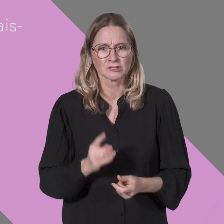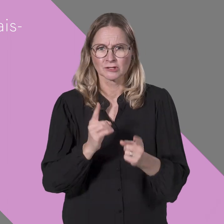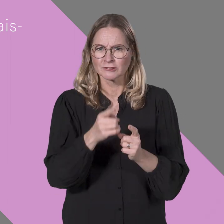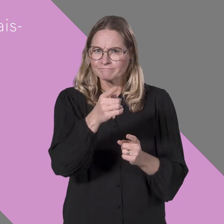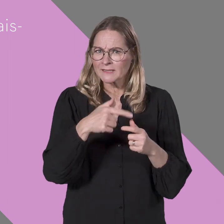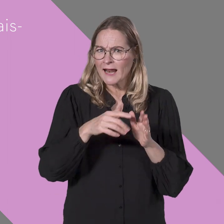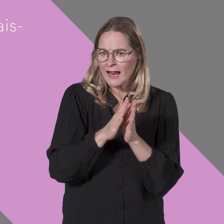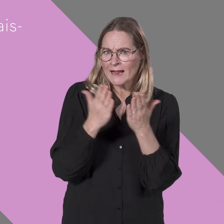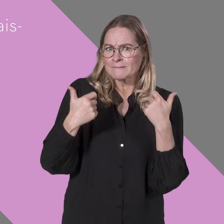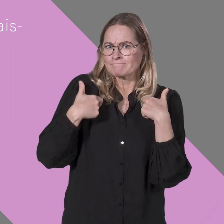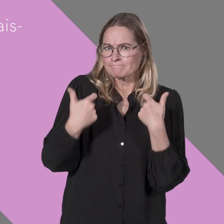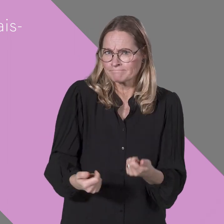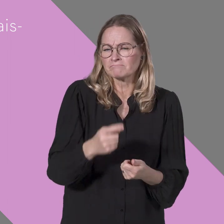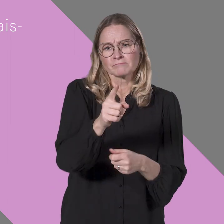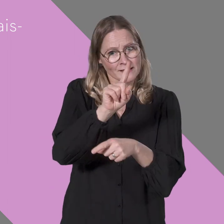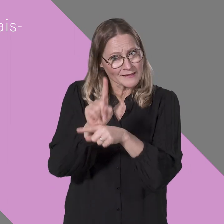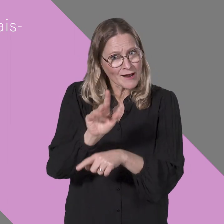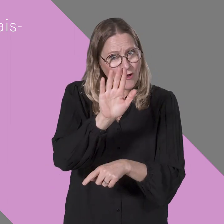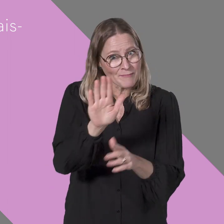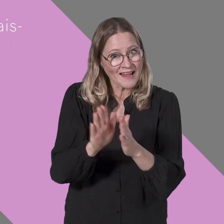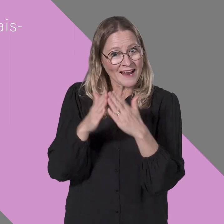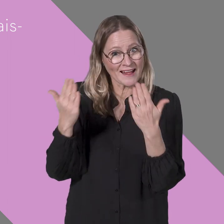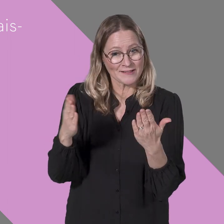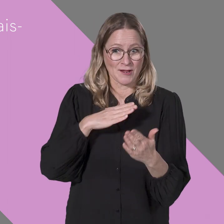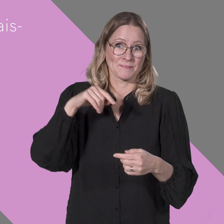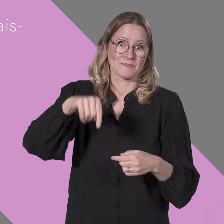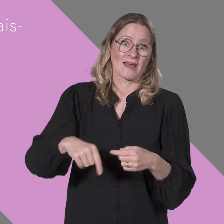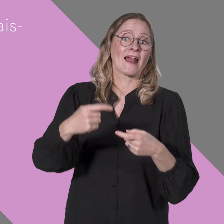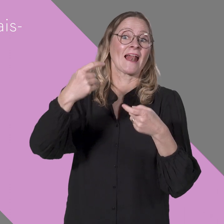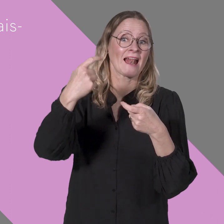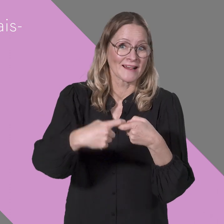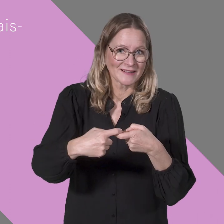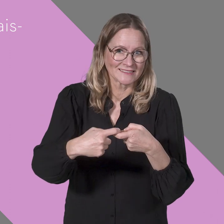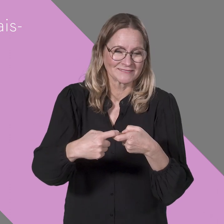Jos lehden sisältö vaikutti kiinnostavalta, - voit käydä tekemässä tilauksen oheisen linkin kautta.